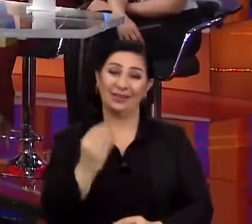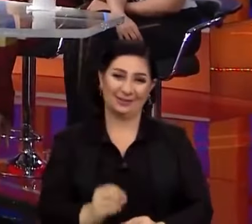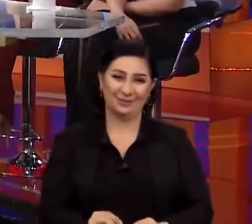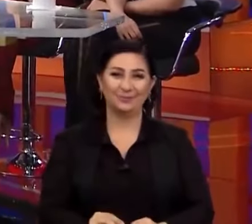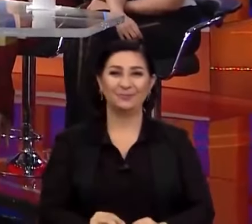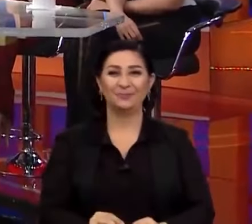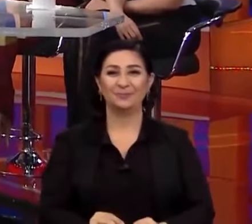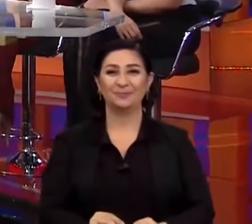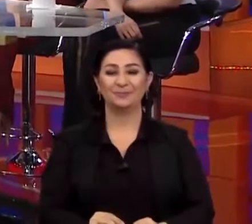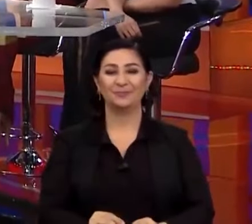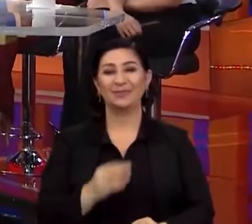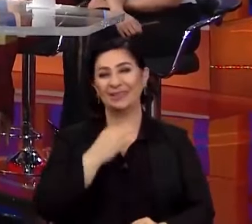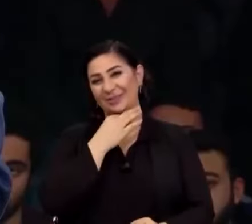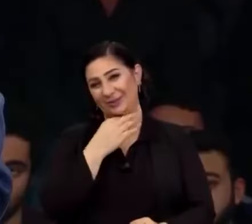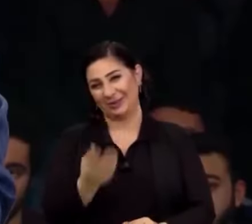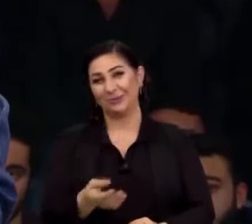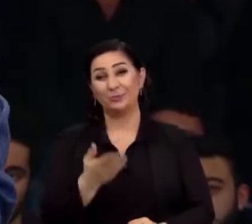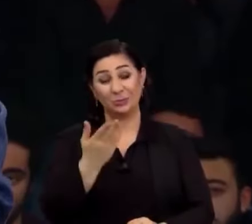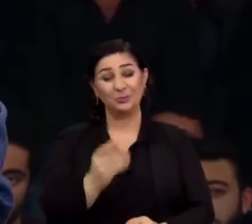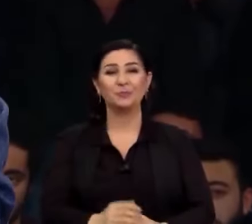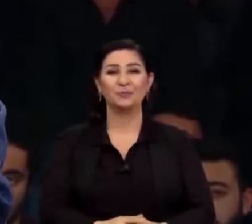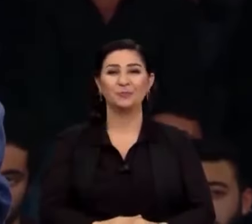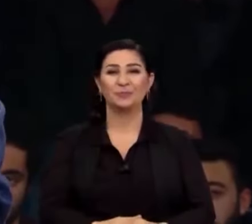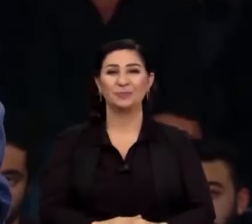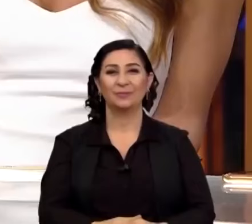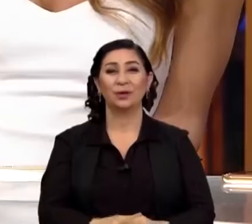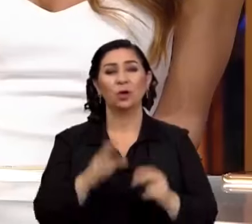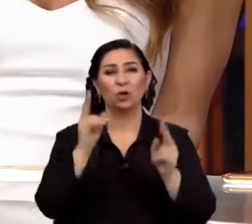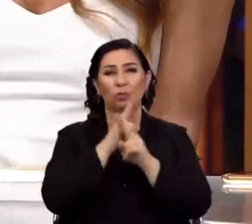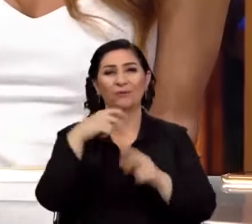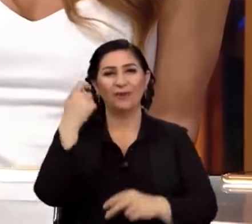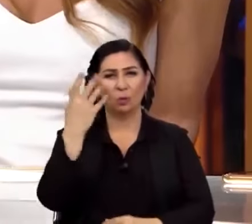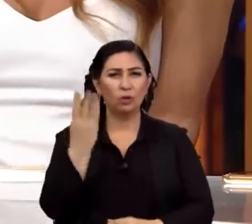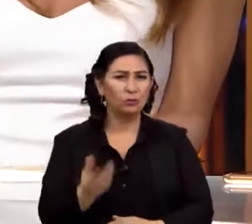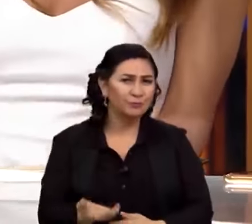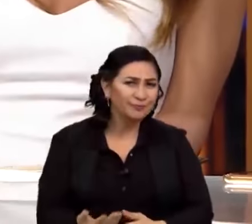İkiniz de çok tatlıydın teek çok teşekkür Ed komik film oldu